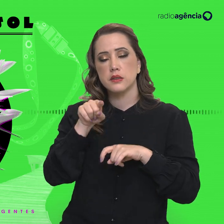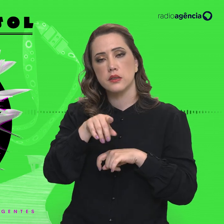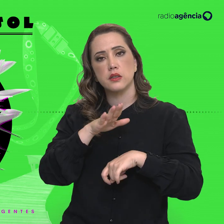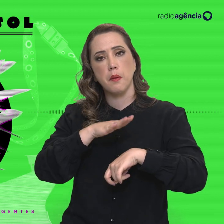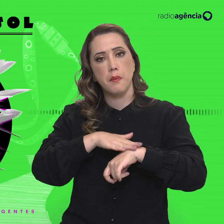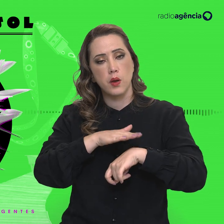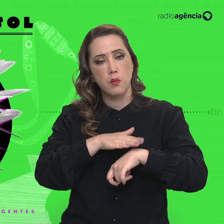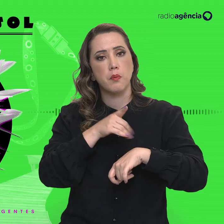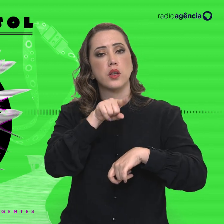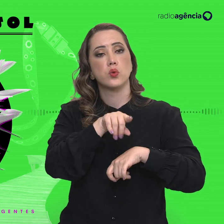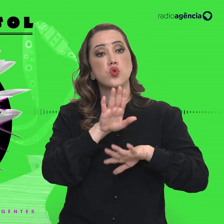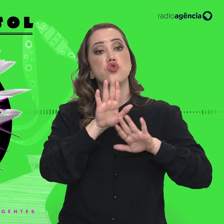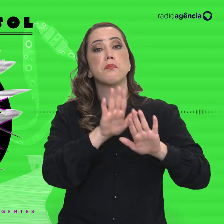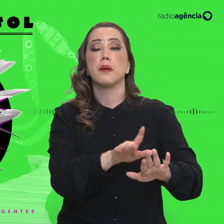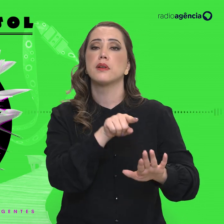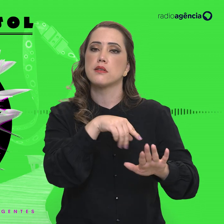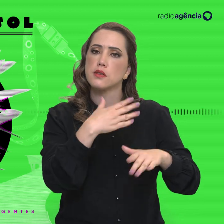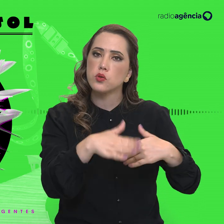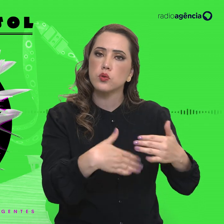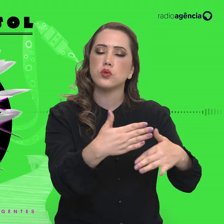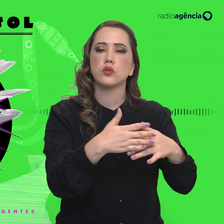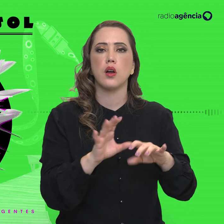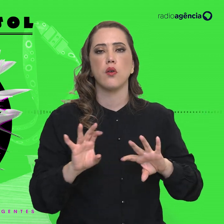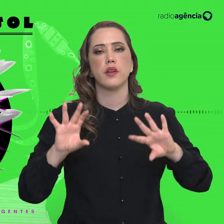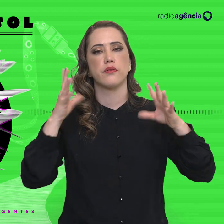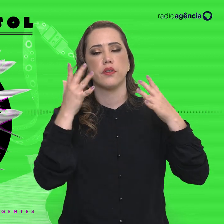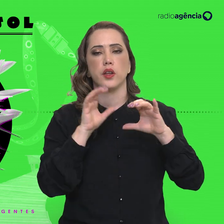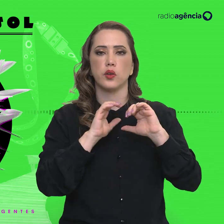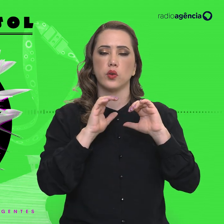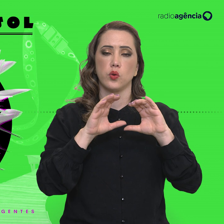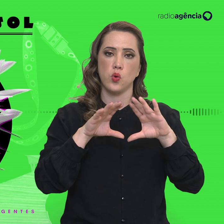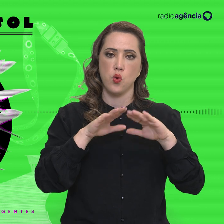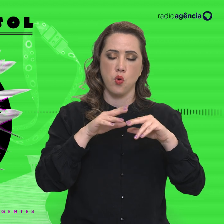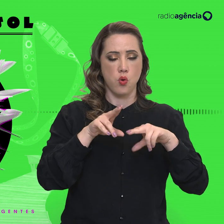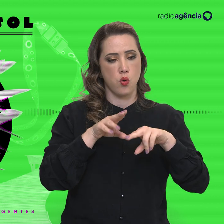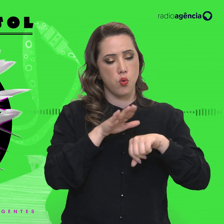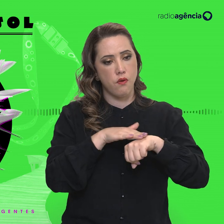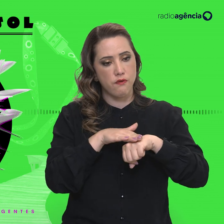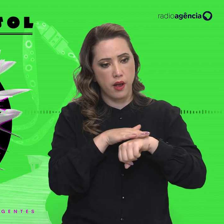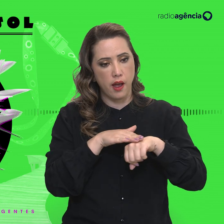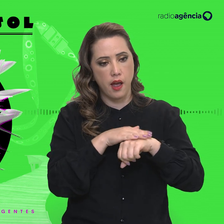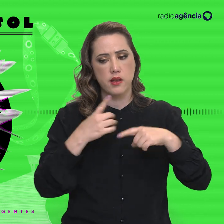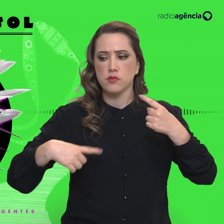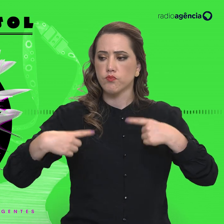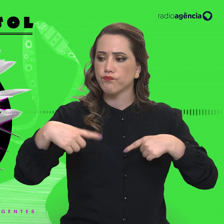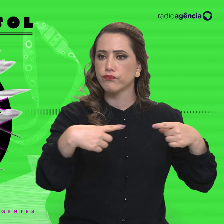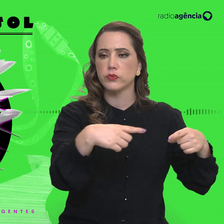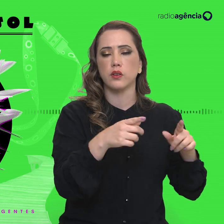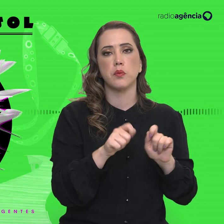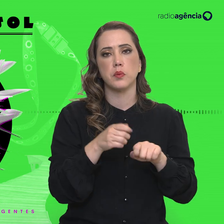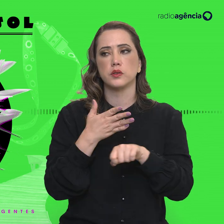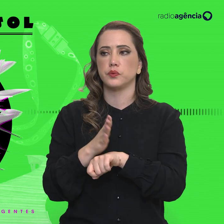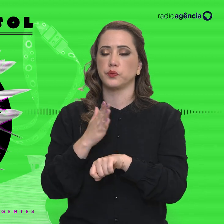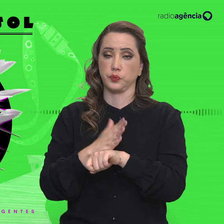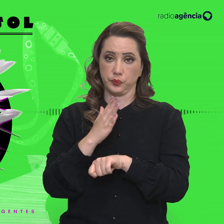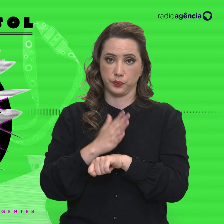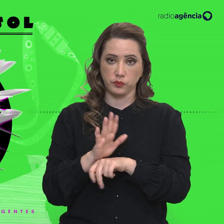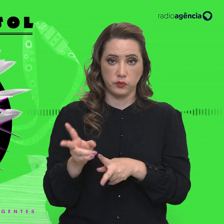A gente promove eventos, rodas de conversa, trabalha bastante com a capacitação e sensibilização